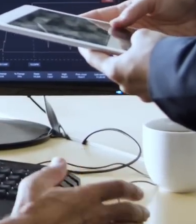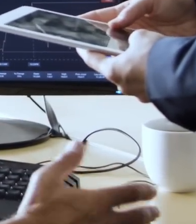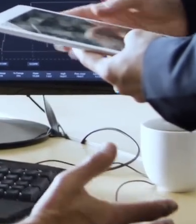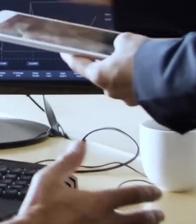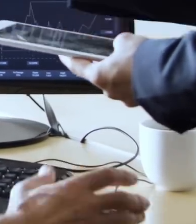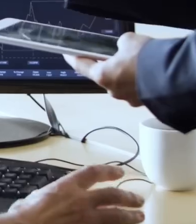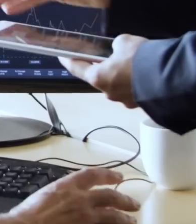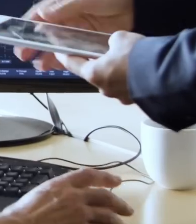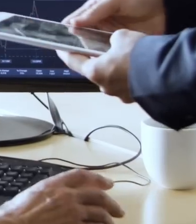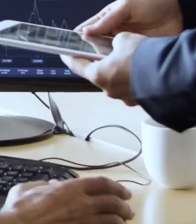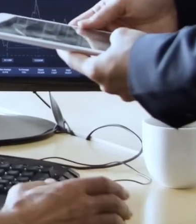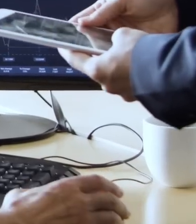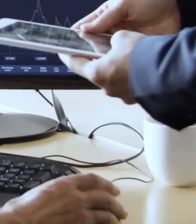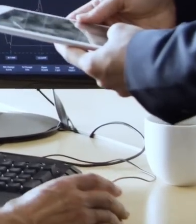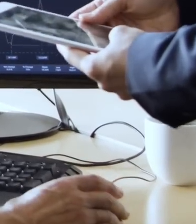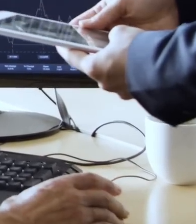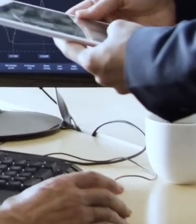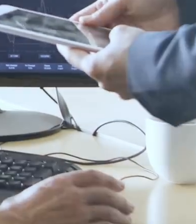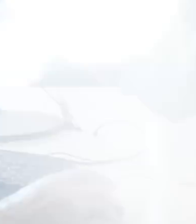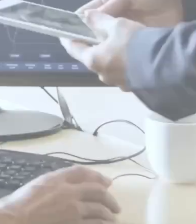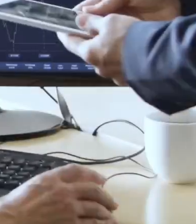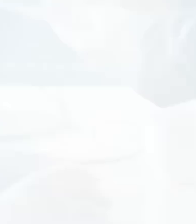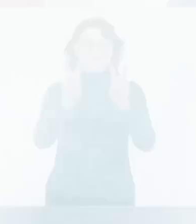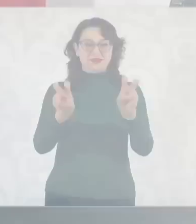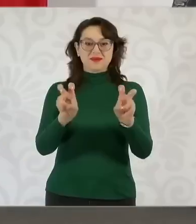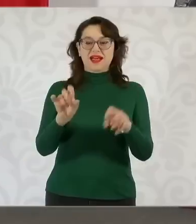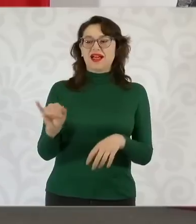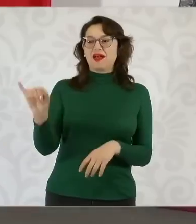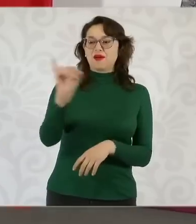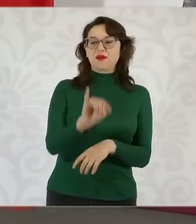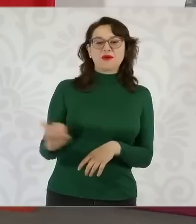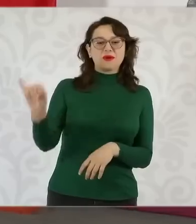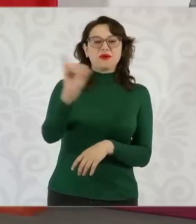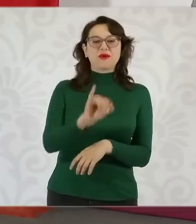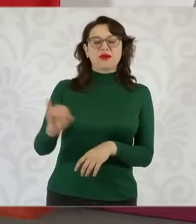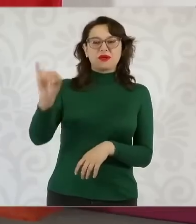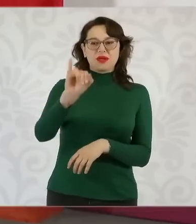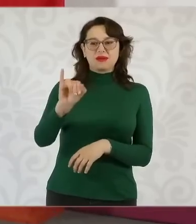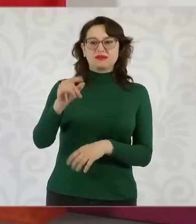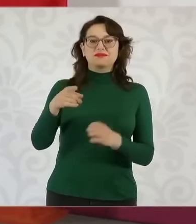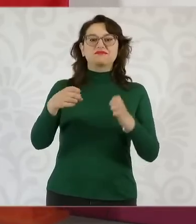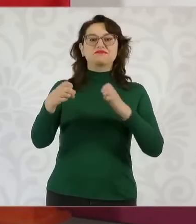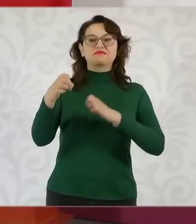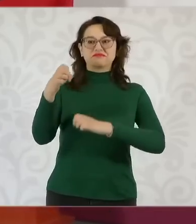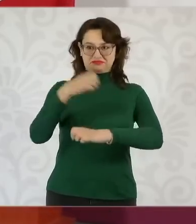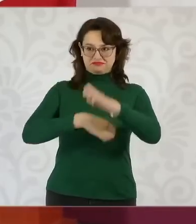de acuerdo con datos del banco de México en días recientes el gobierno de México encabezado por